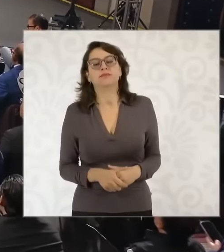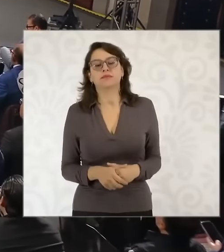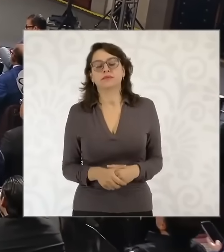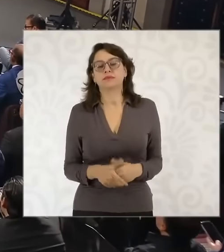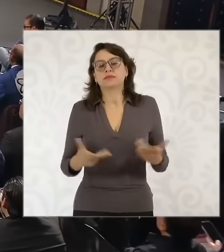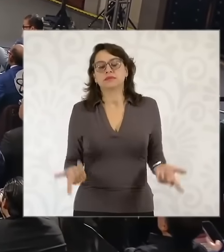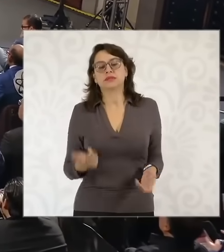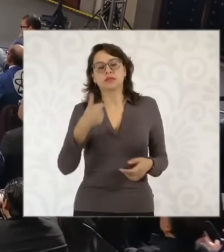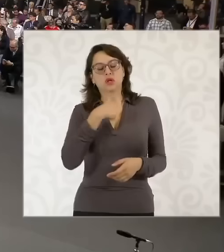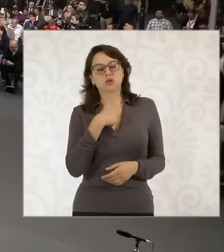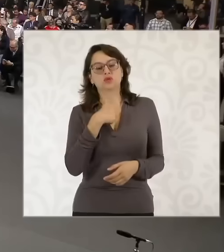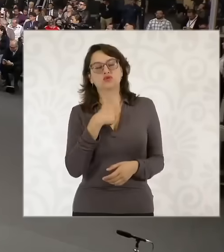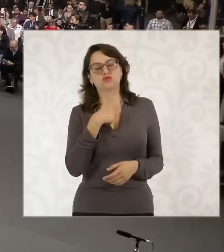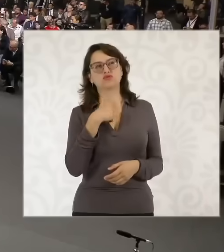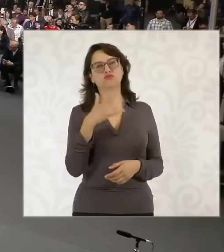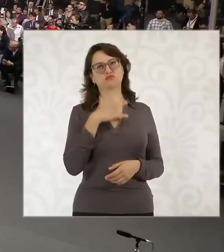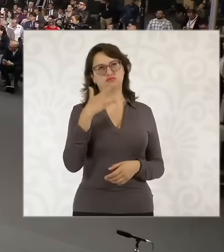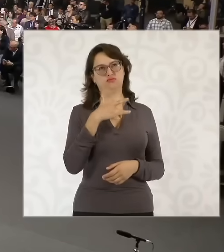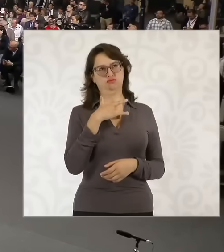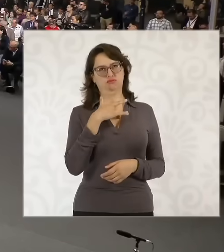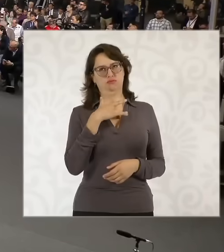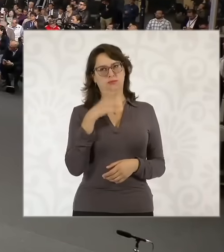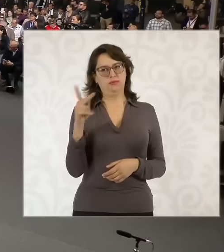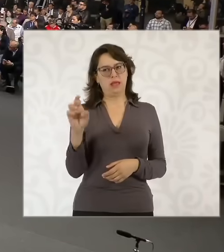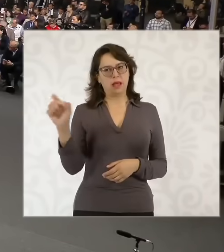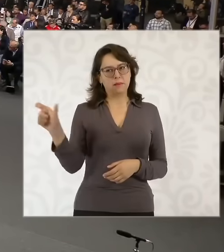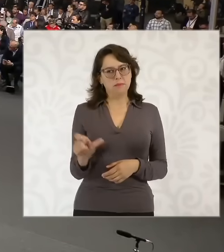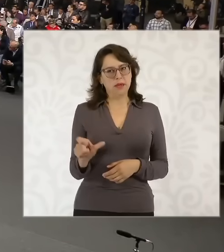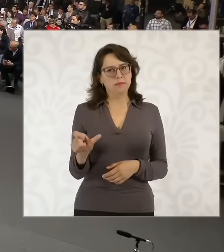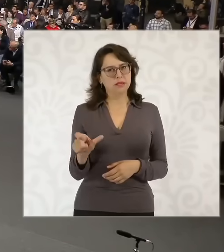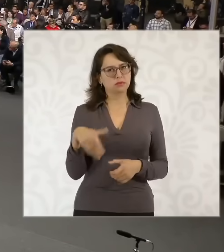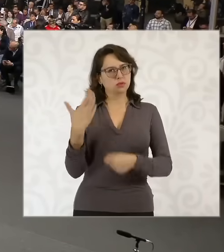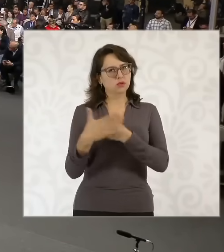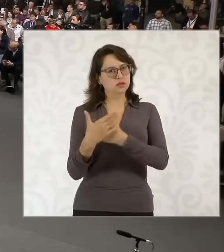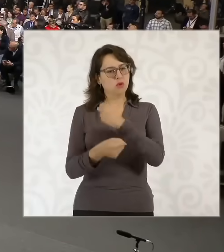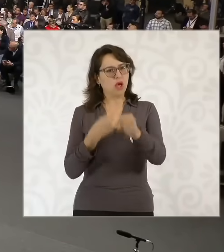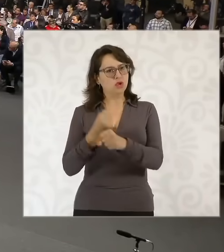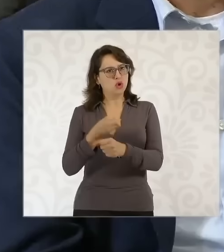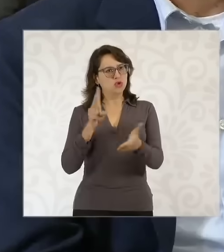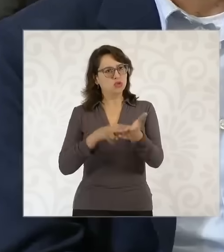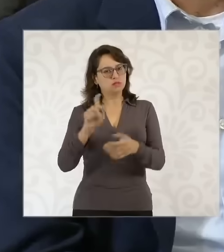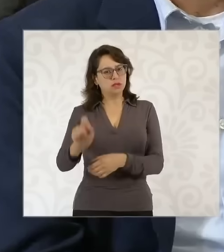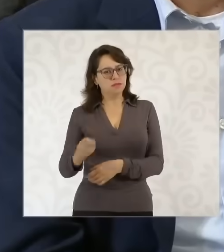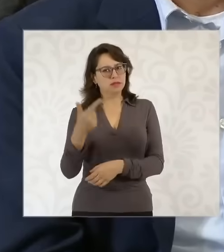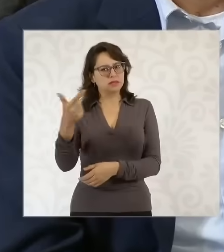Pemex no va a necesitar apoyo de Hacienda 2027. ¿Qué tipo de apoyos? Porque hay varios apoyos.